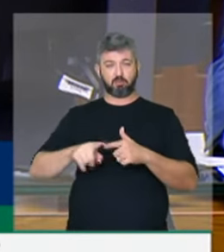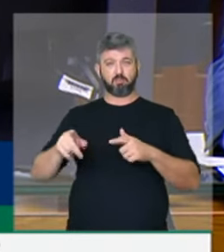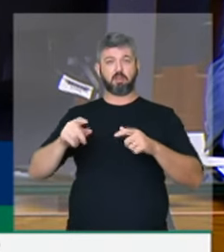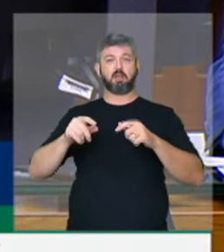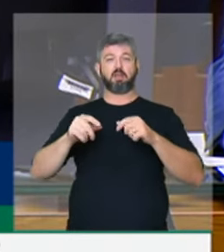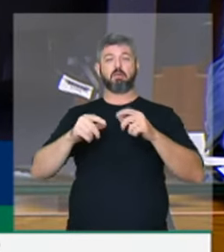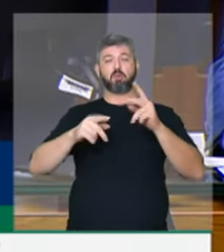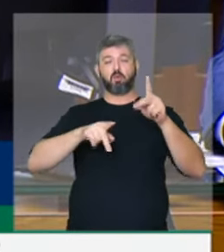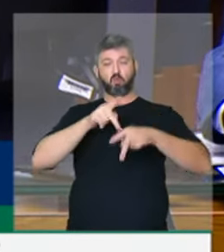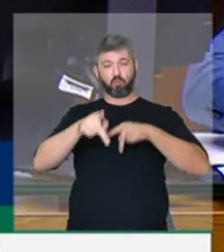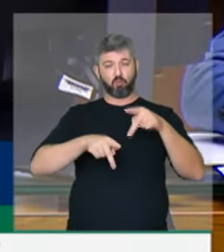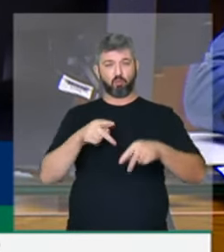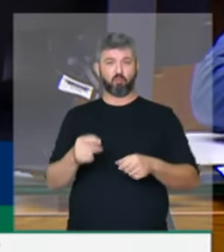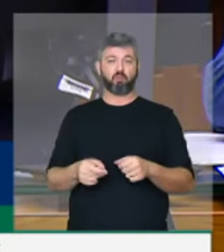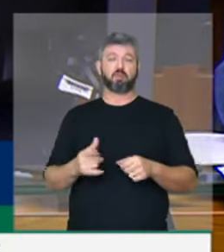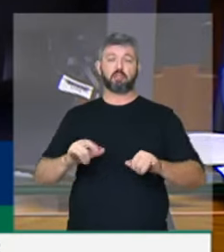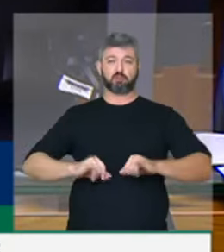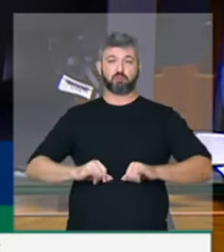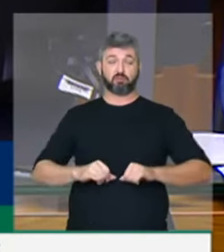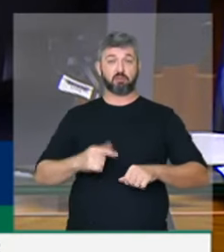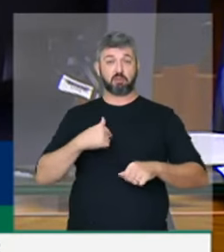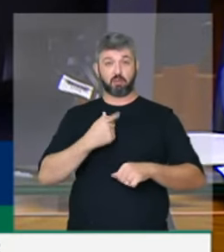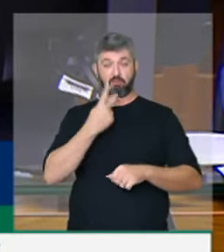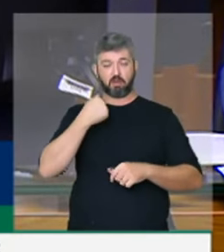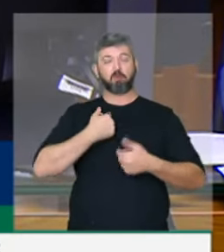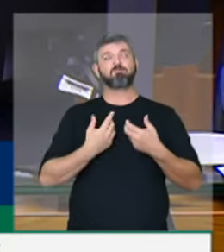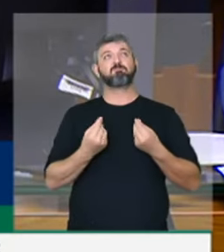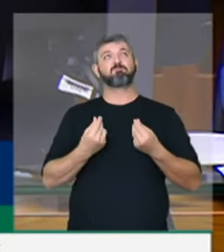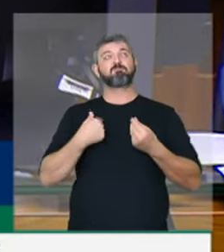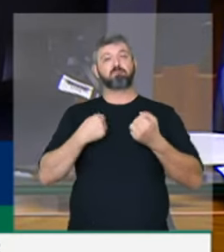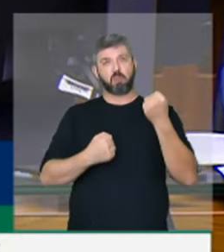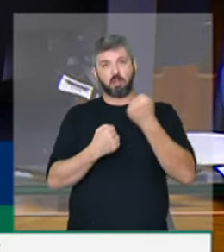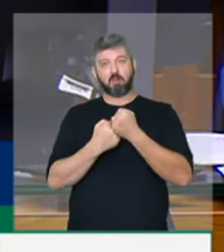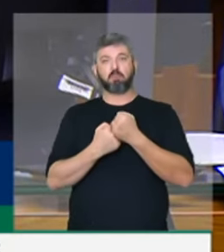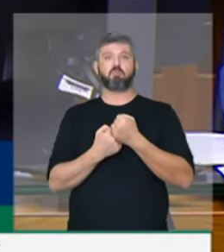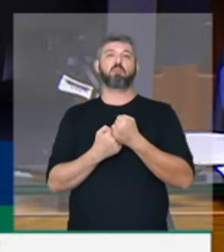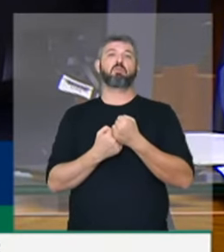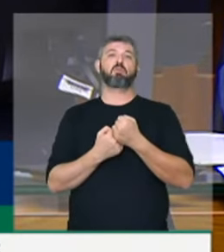SENSÍVEL.... AO DESESPERO DOS BRASILEIROS É ANGÚSTIA DE V. EXAS QUE NADA MAIS FAZEM DO